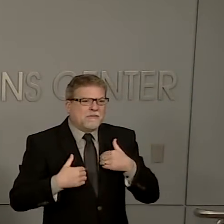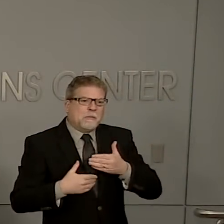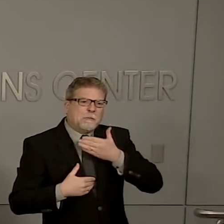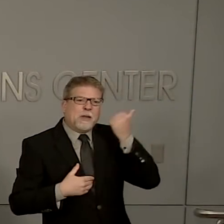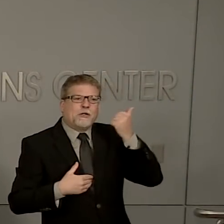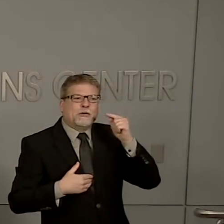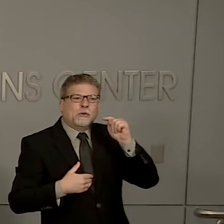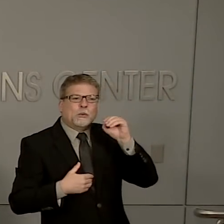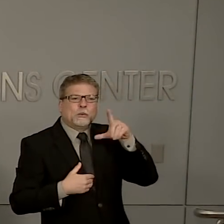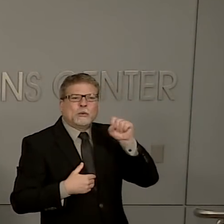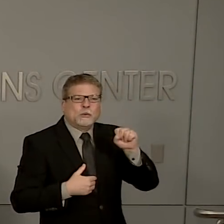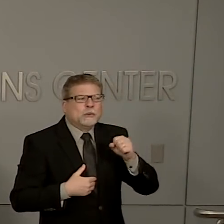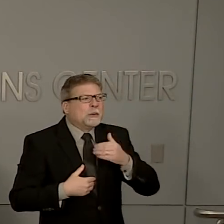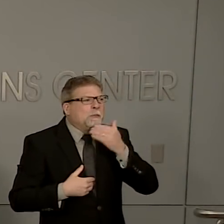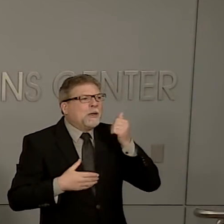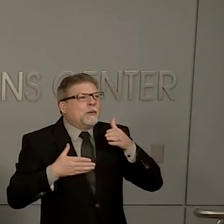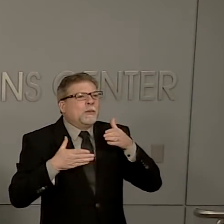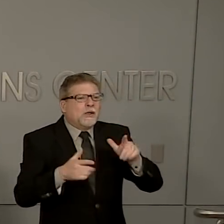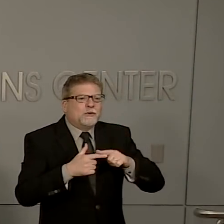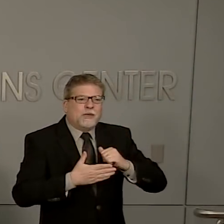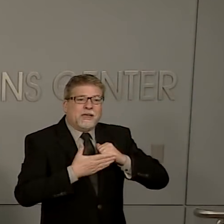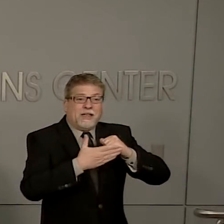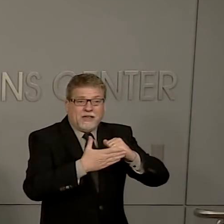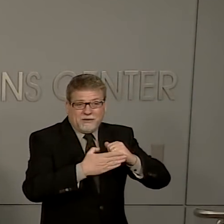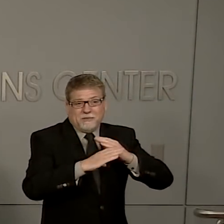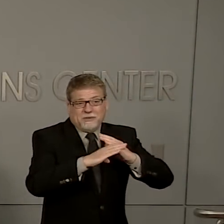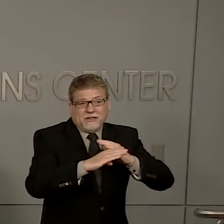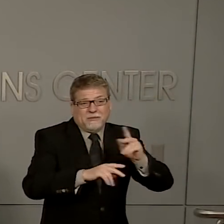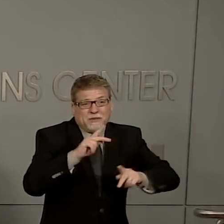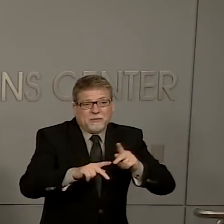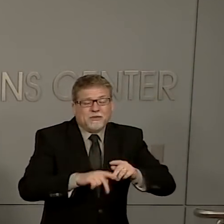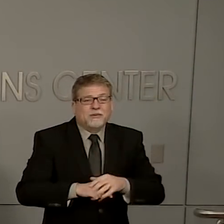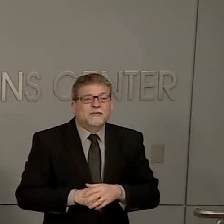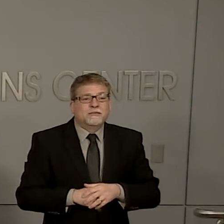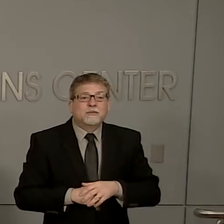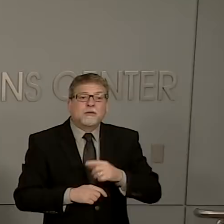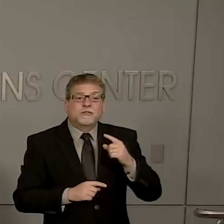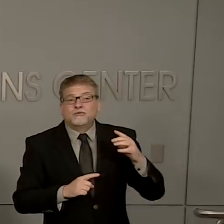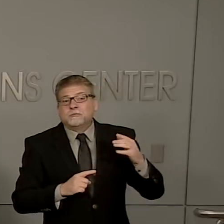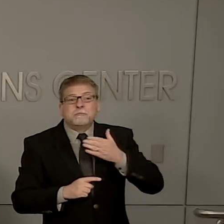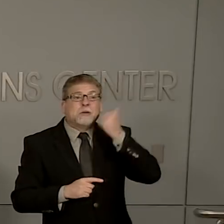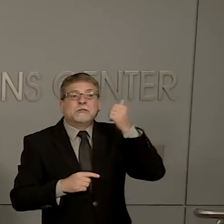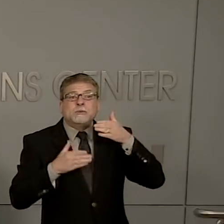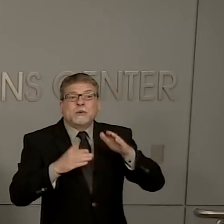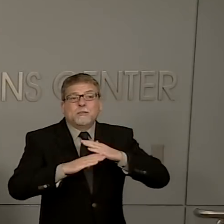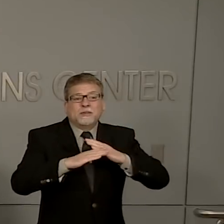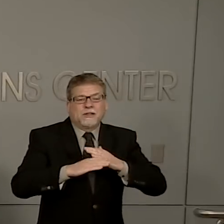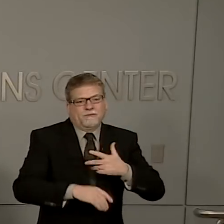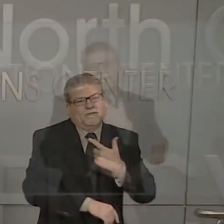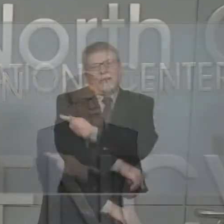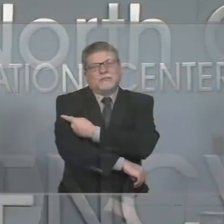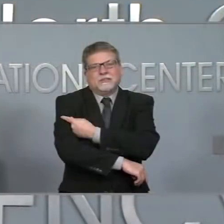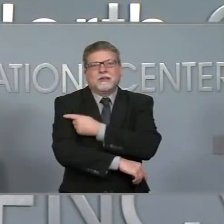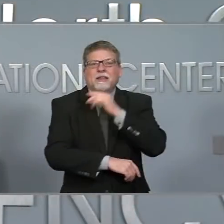hace dos años, o incluso hace dos meses. Ahora sabemos más sobre el virus y tenemos varias herramientas, y reducen el riesgo.